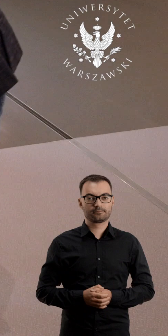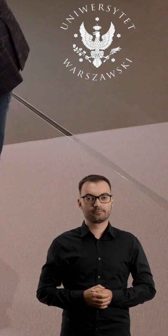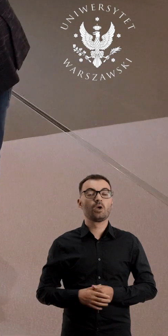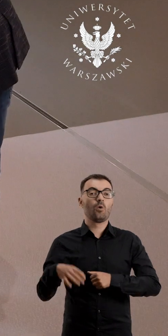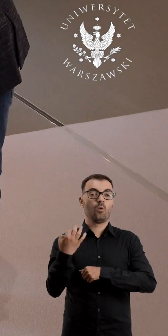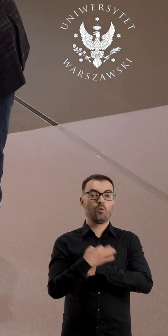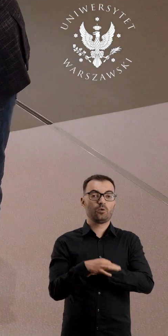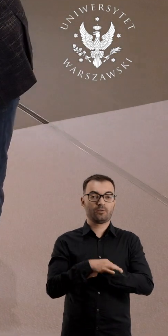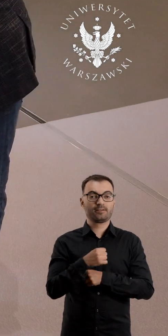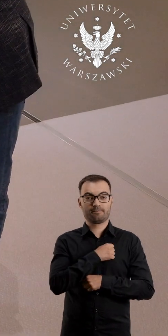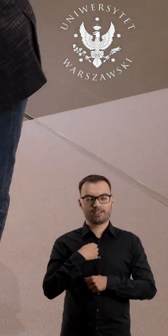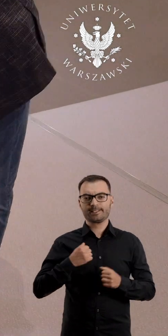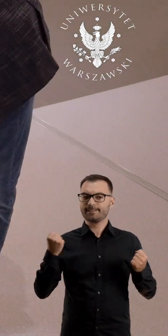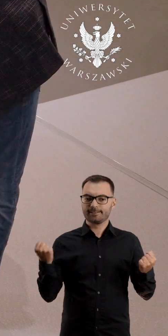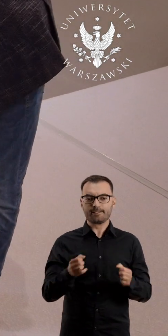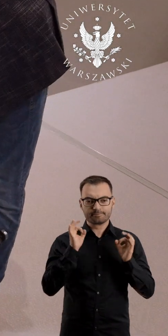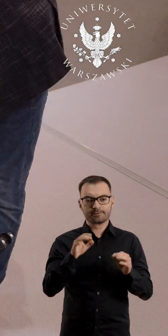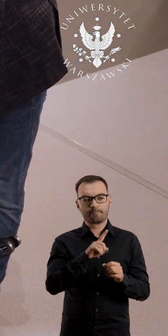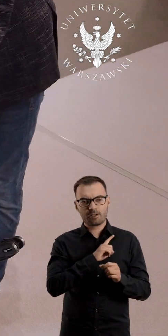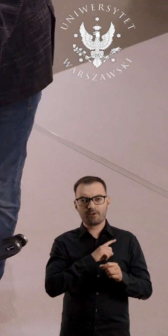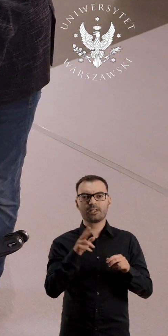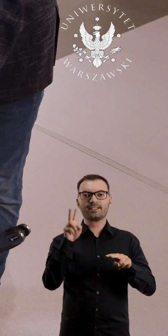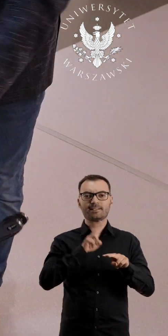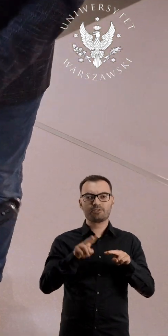Uniwersytet stara się sukcesywnie doposażać swoje obiekty